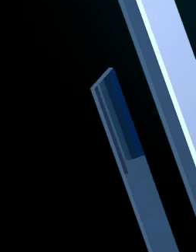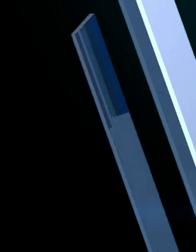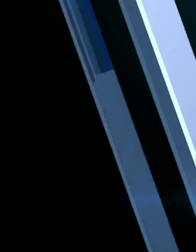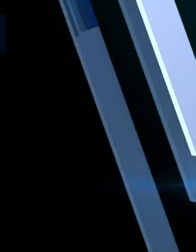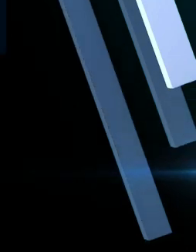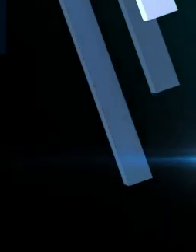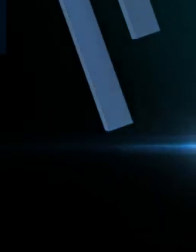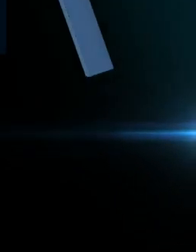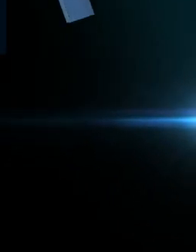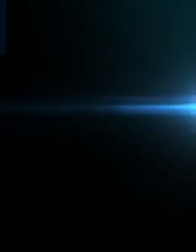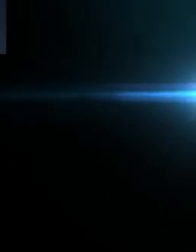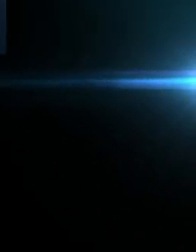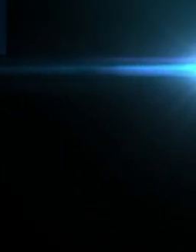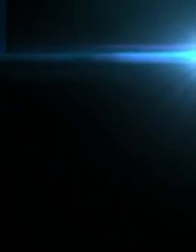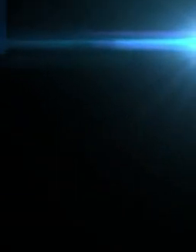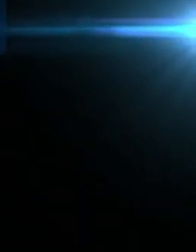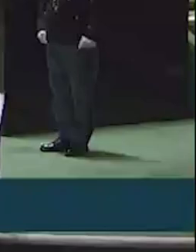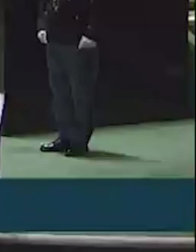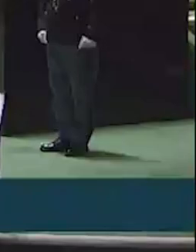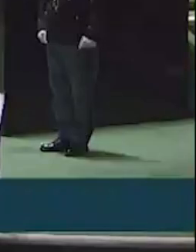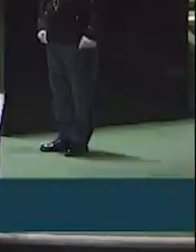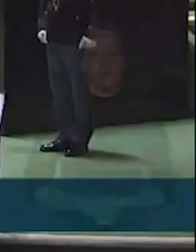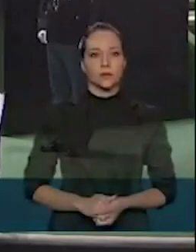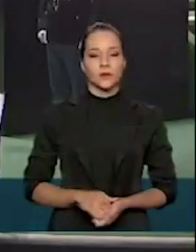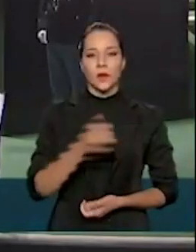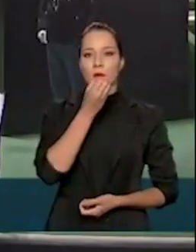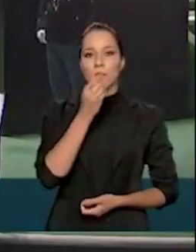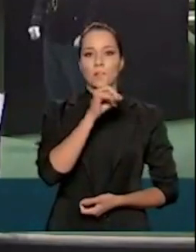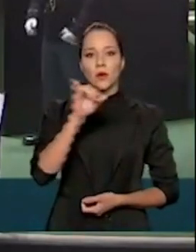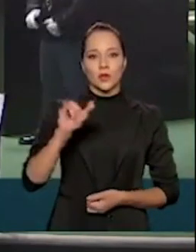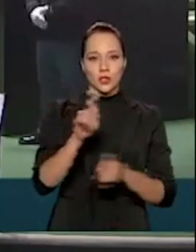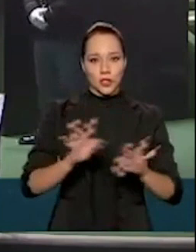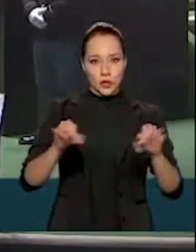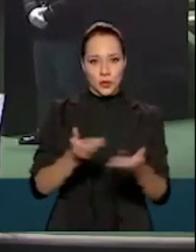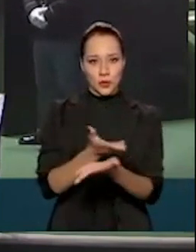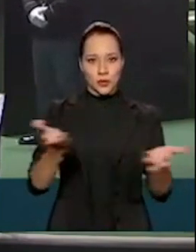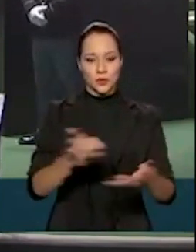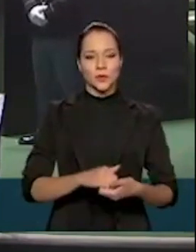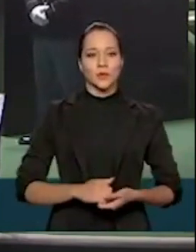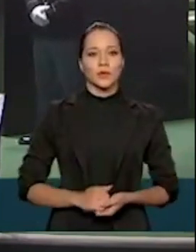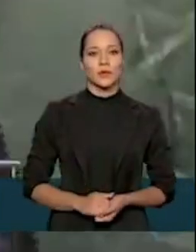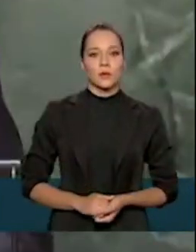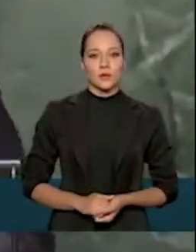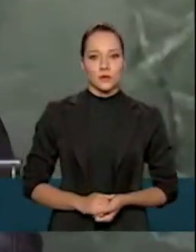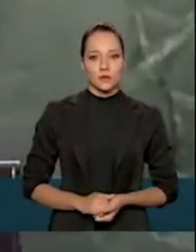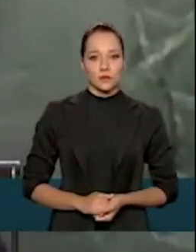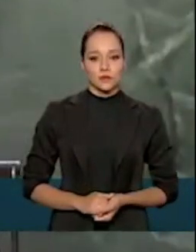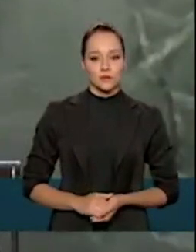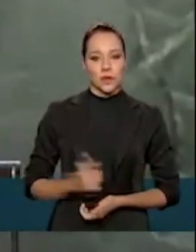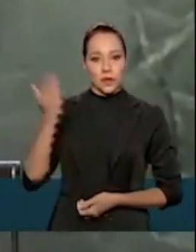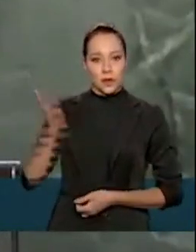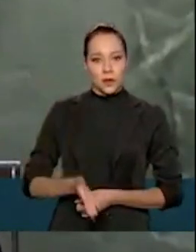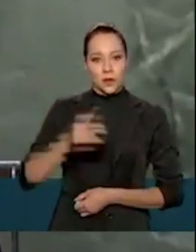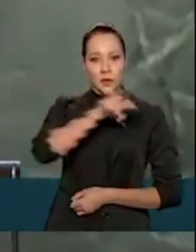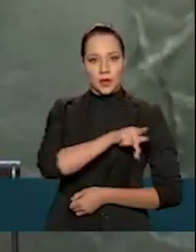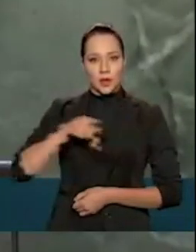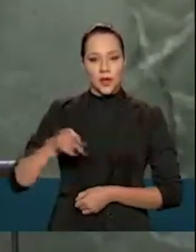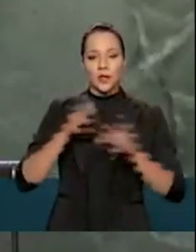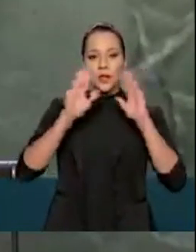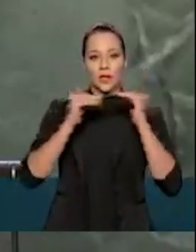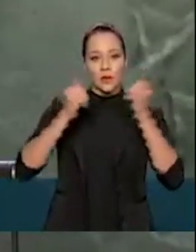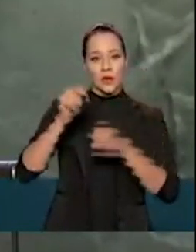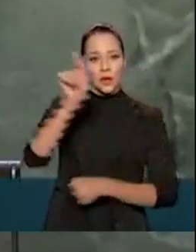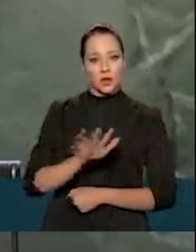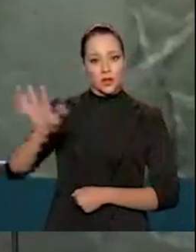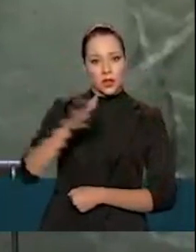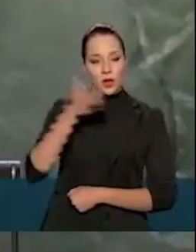bom dia a todos G1 E se o presidente da assembleia-geral Abdullah shared